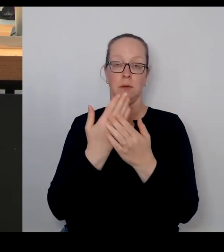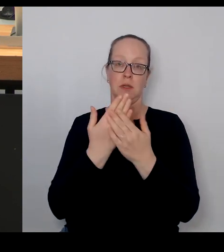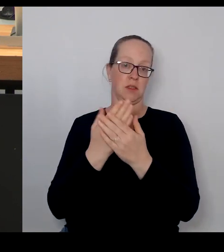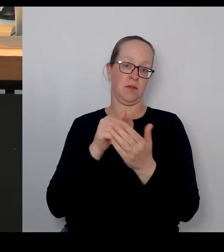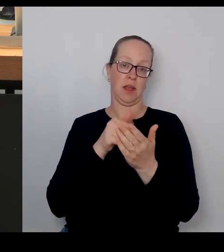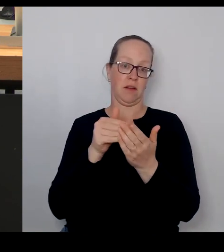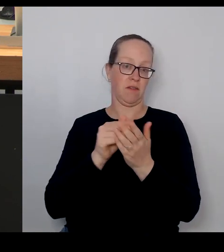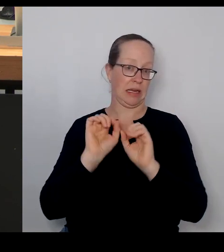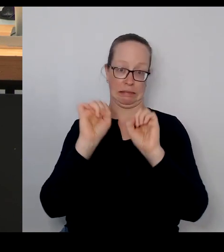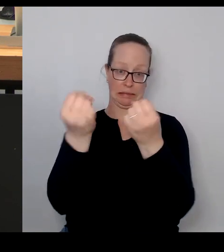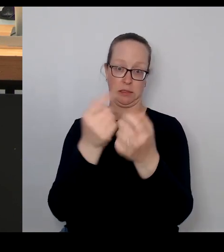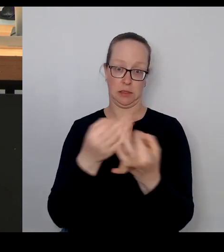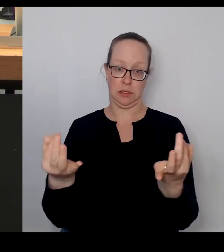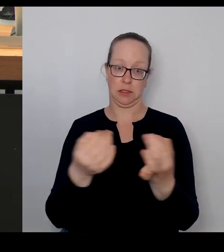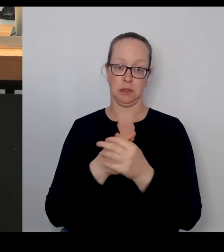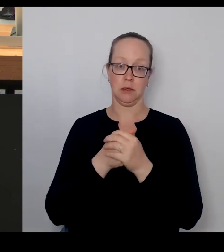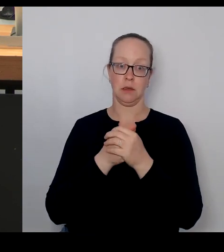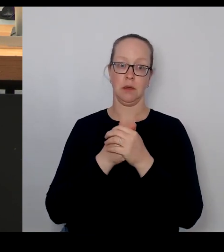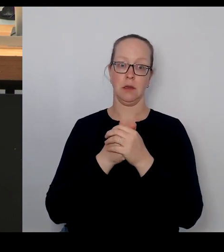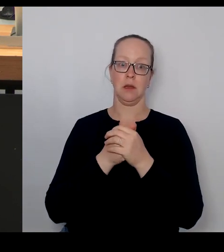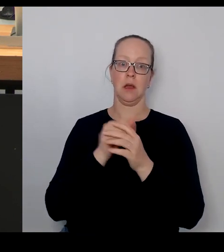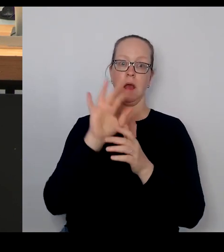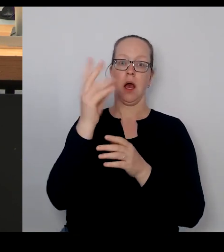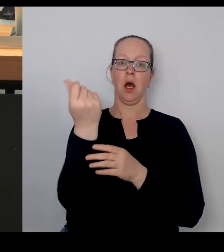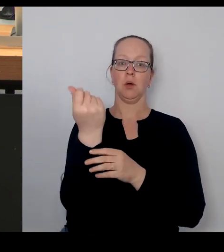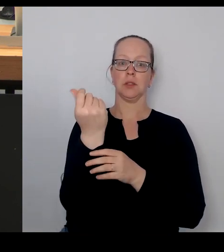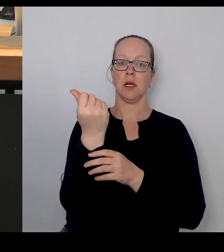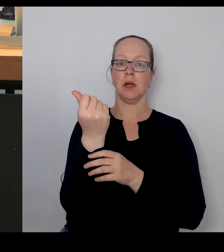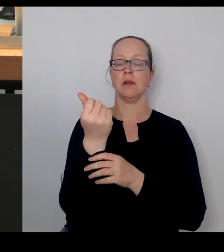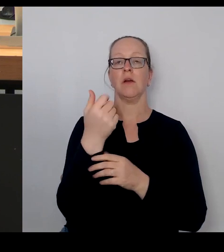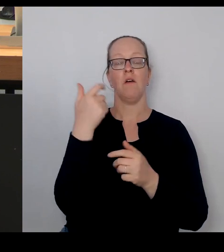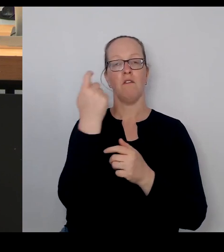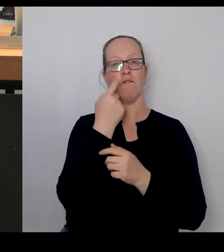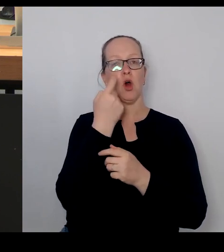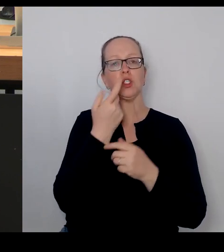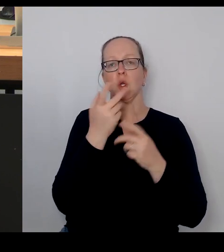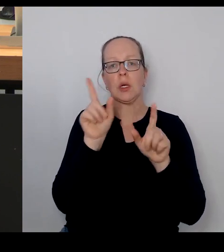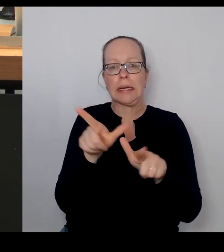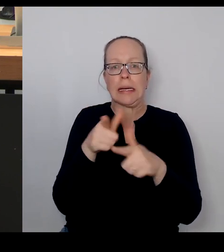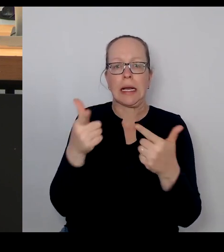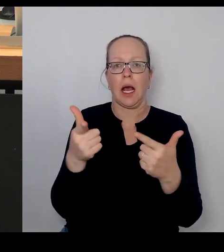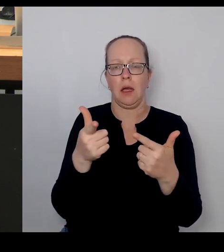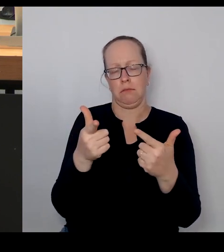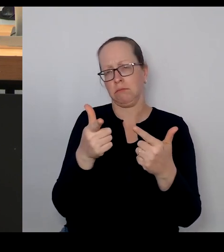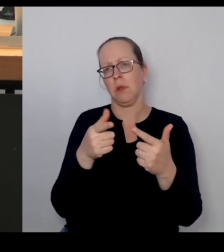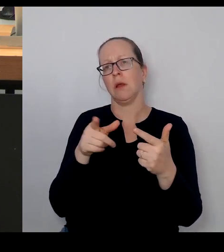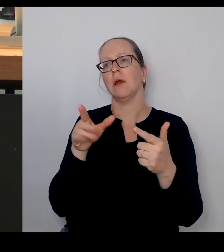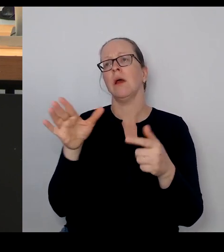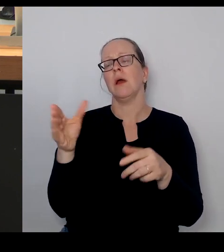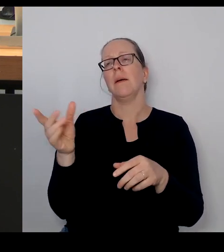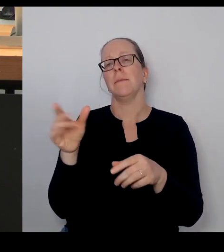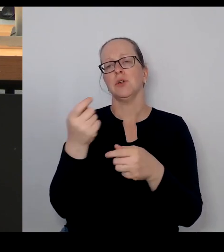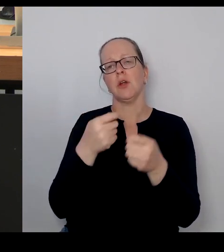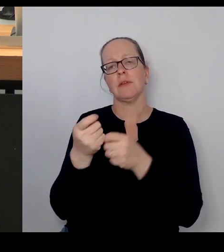nichts, wenn ein Bildungsstaatssekretär erzählt, man müsste erst mal überschlagen, was das alles kostet, und er wüsste jetzt schon, es sei auf jeden Fall zu viel.